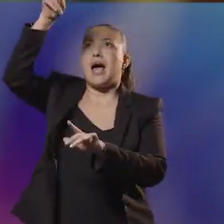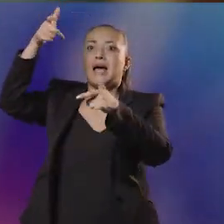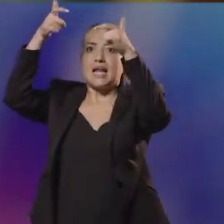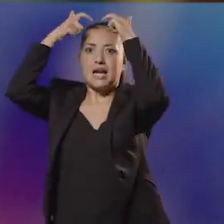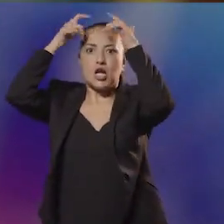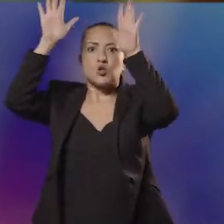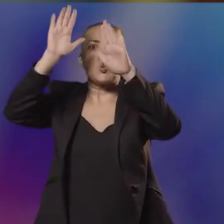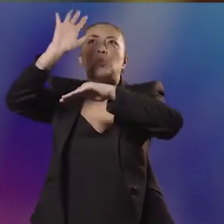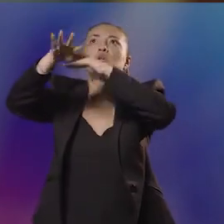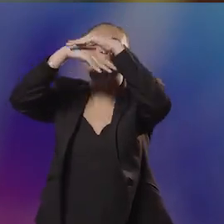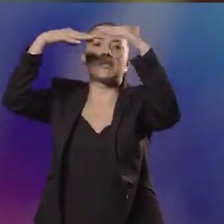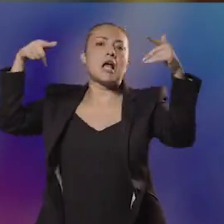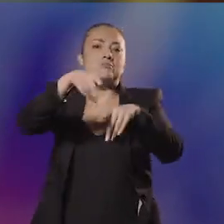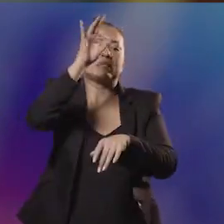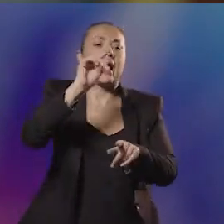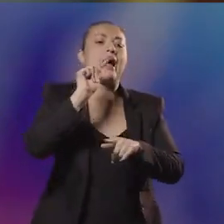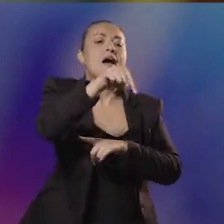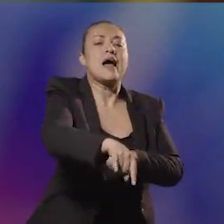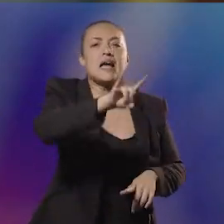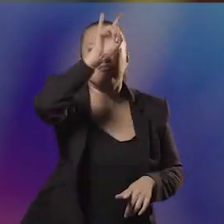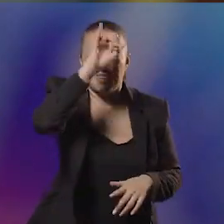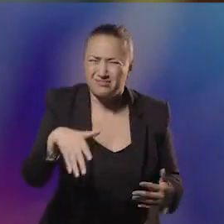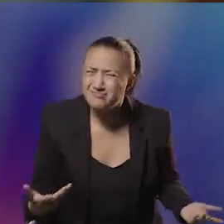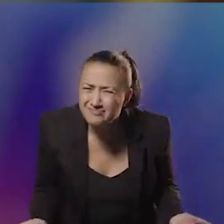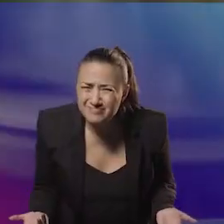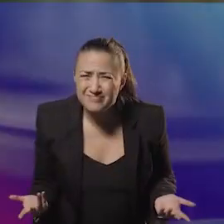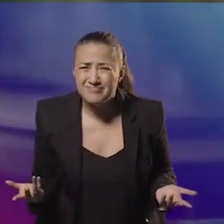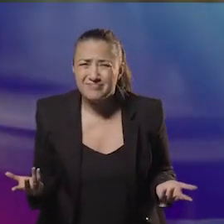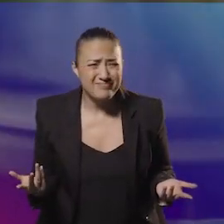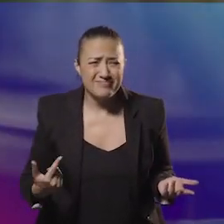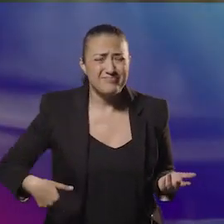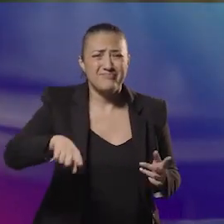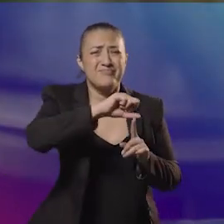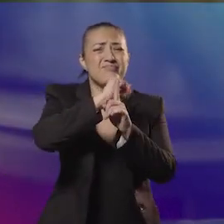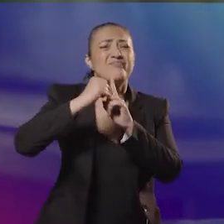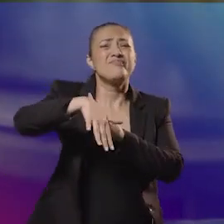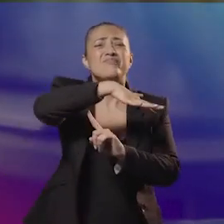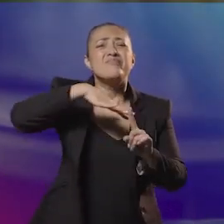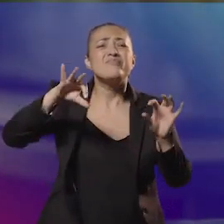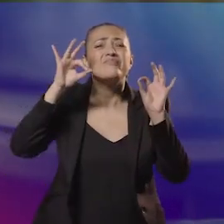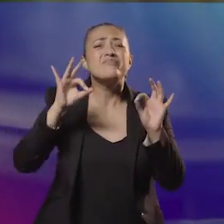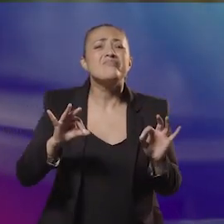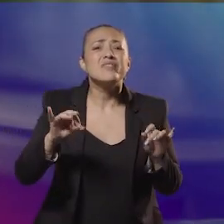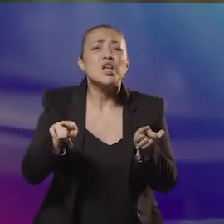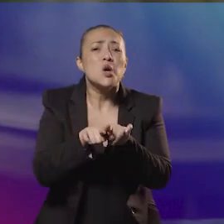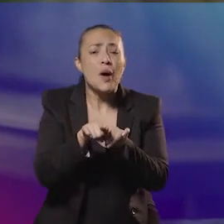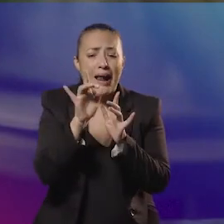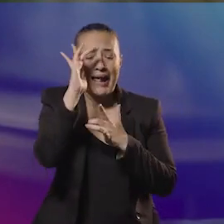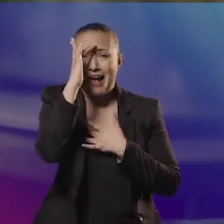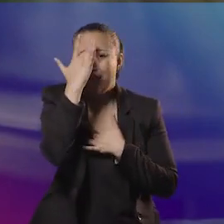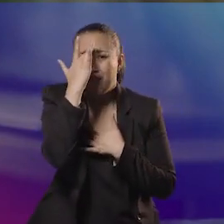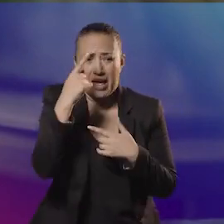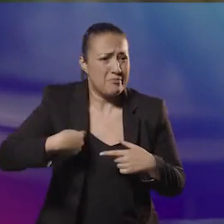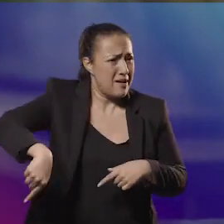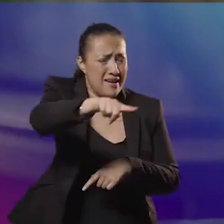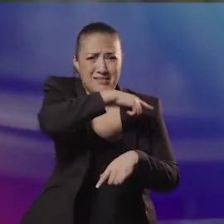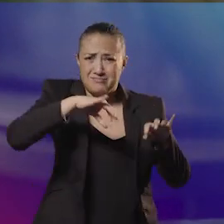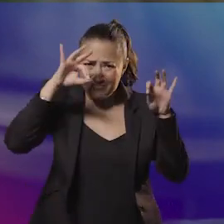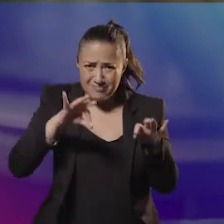y se va a ir para el infierno porque todo está mal. No, somos una sociedad sexualmente enferma, ese es el problema.